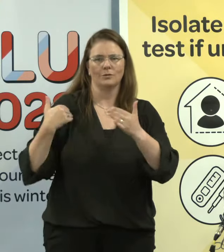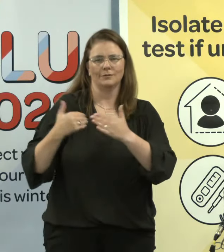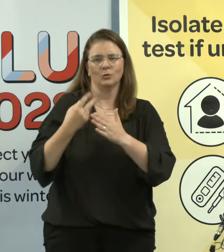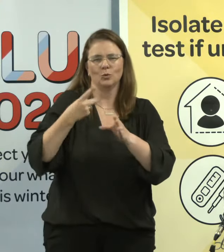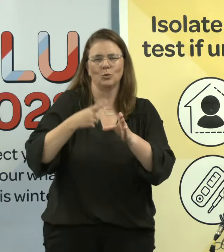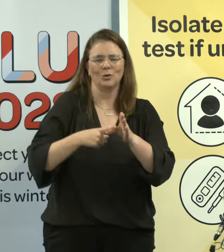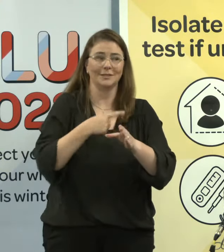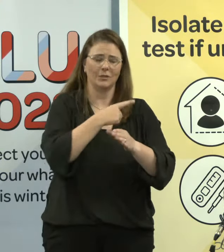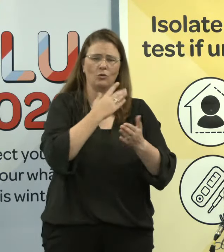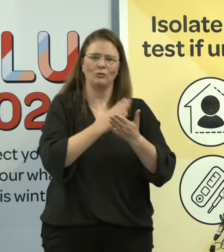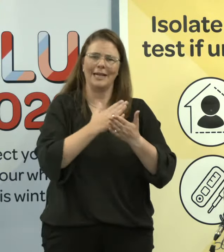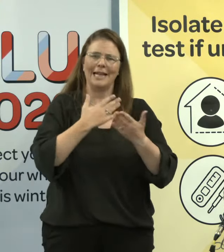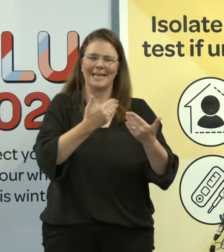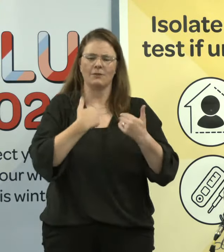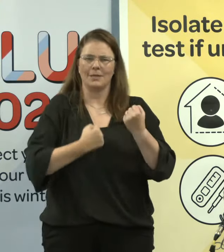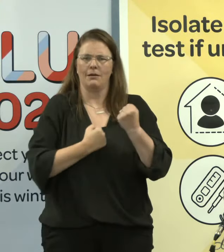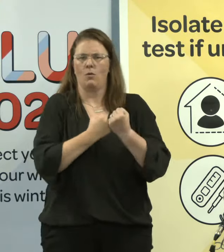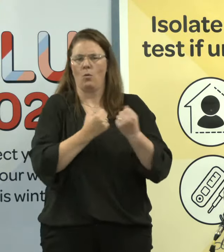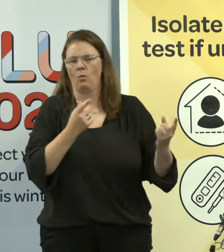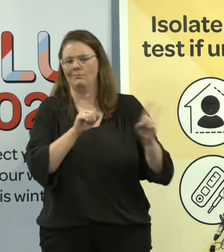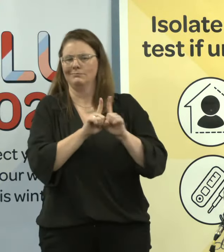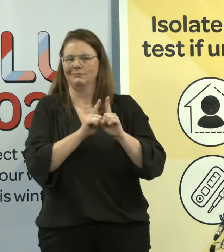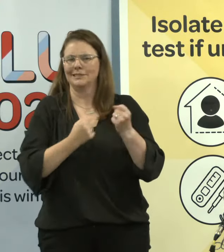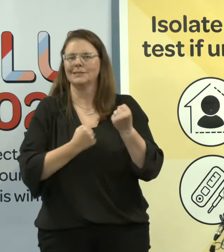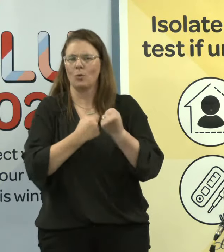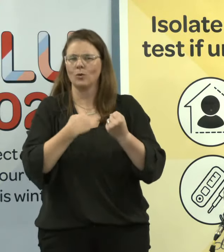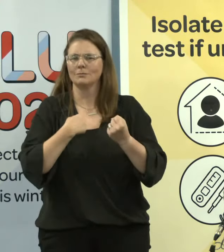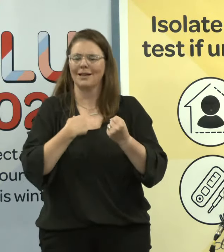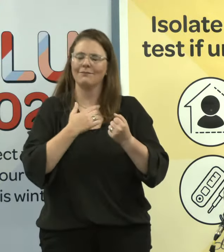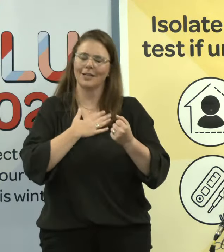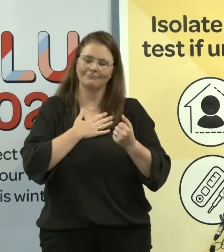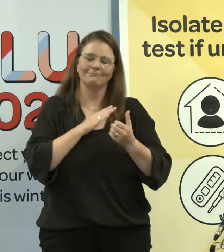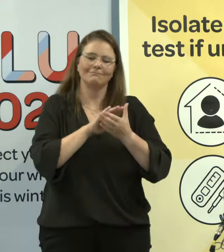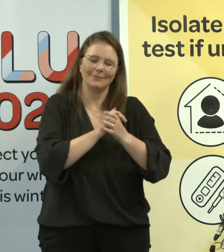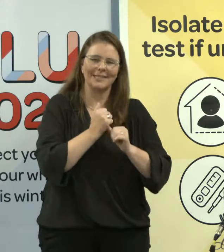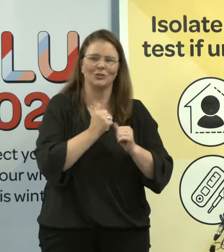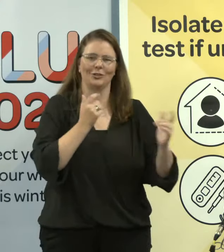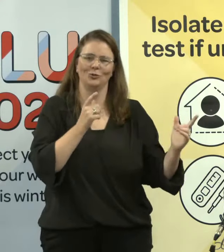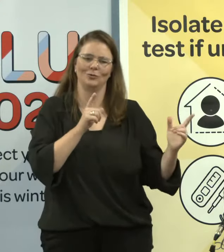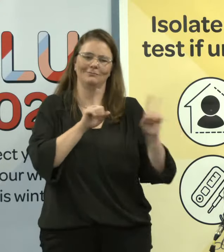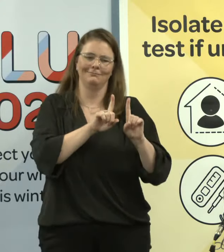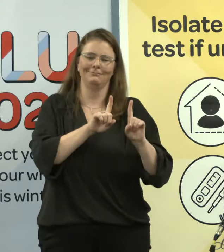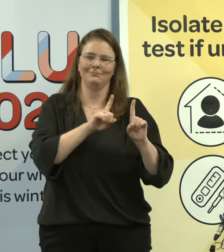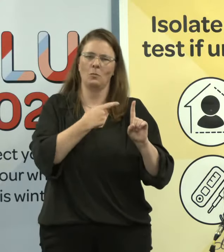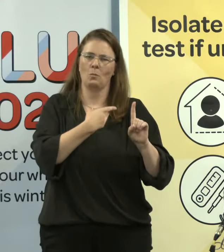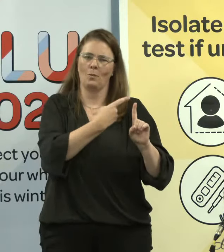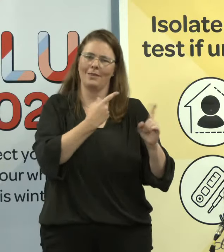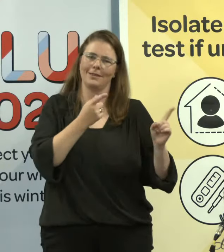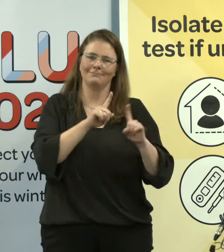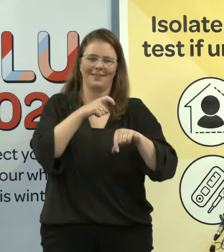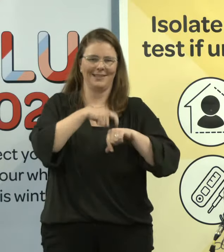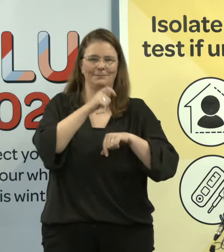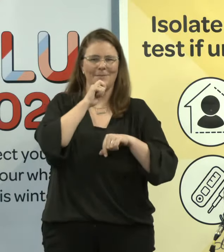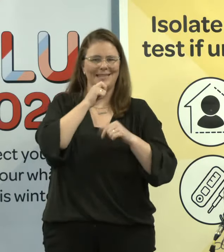tautoko a Dr McElnay huarahi e arotahi ana ki te otinga puta noa i nga tau e rima kua hipa,